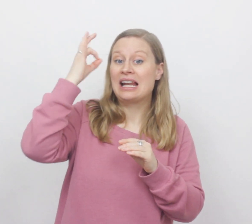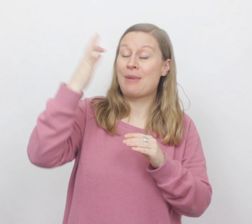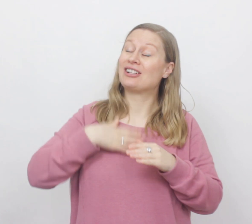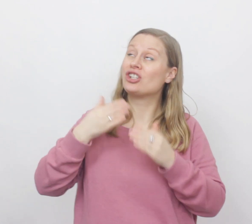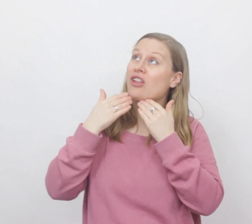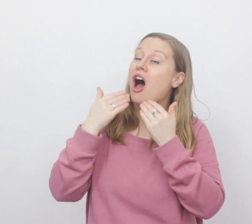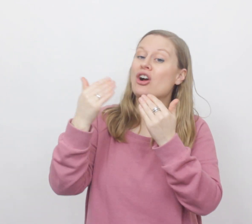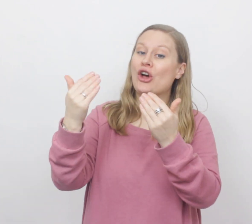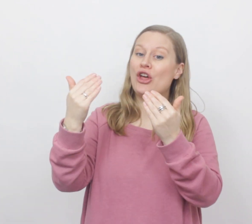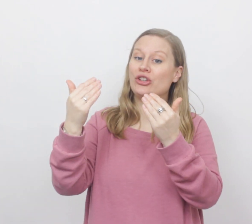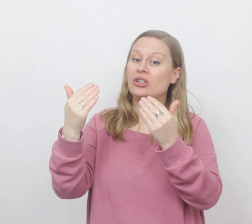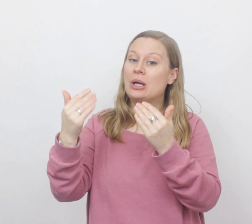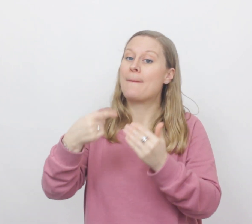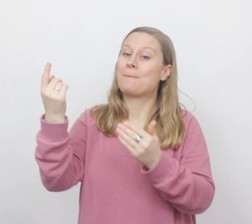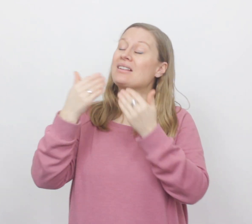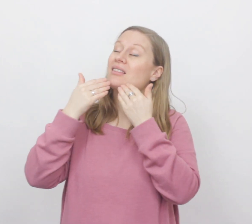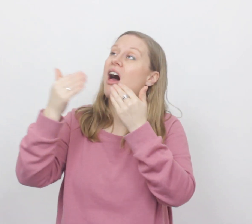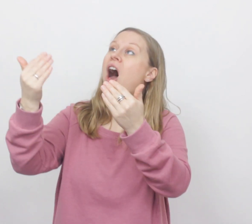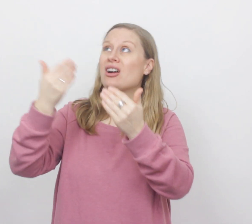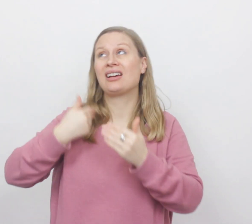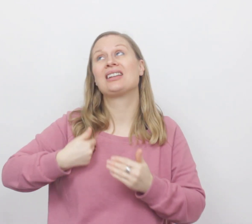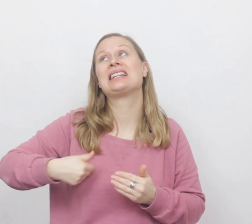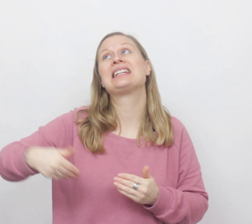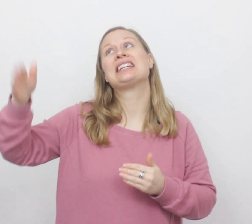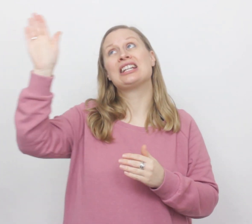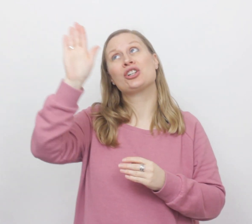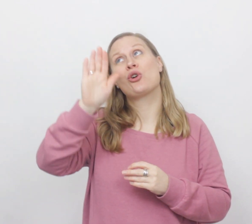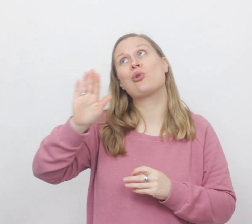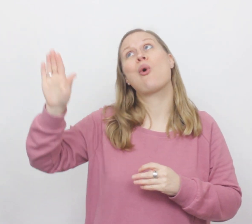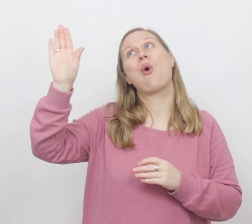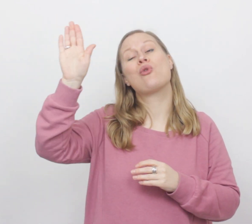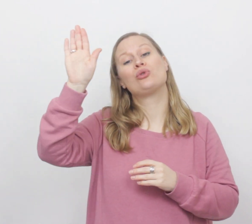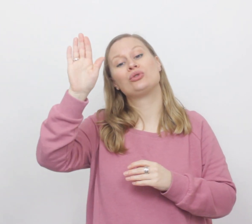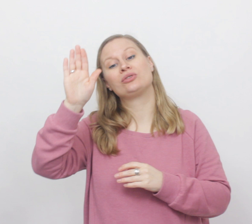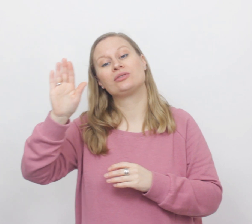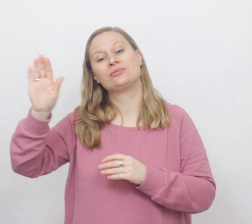Leer mij te danken, meer te danken, Here God.